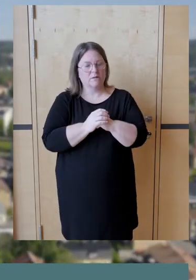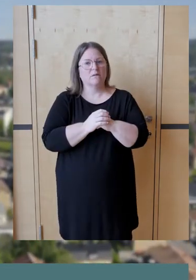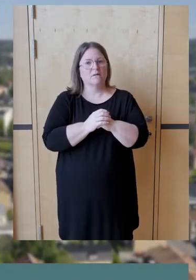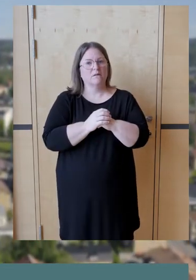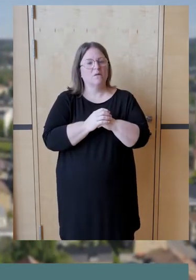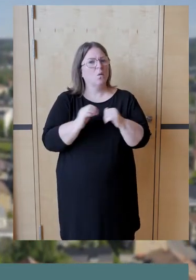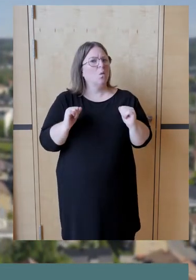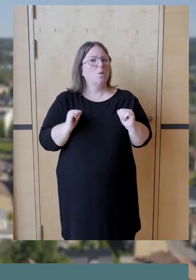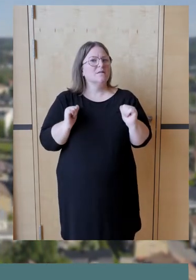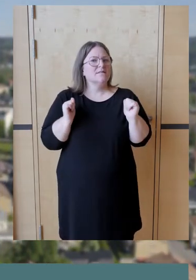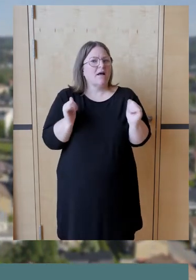Ensam